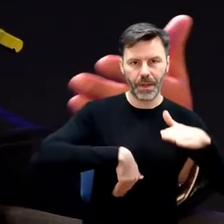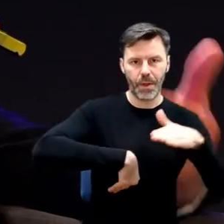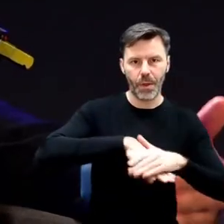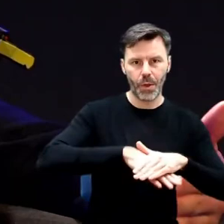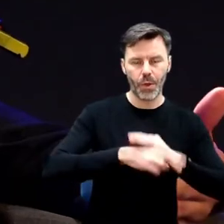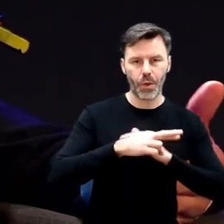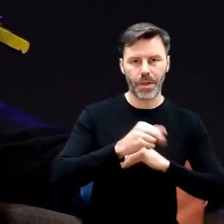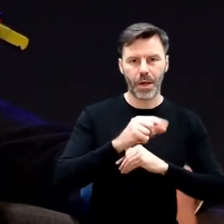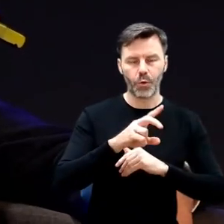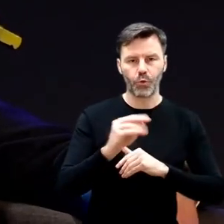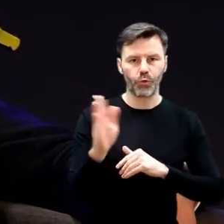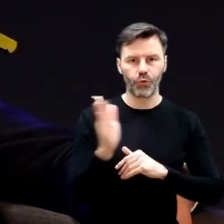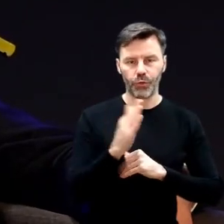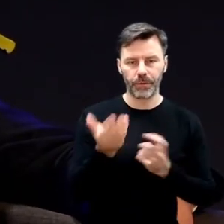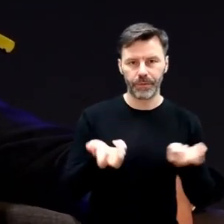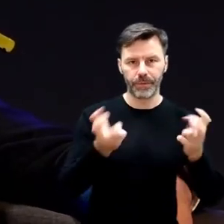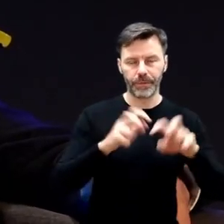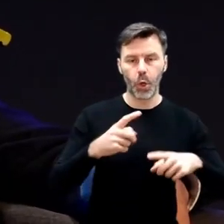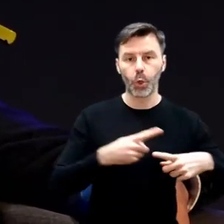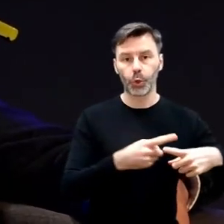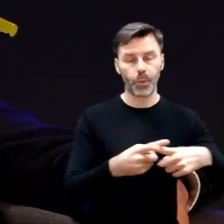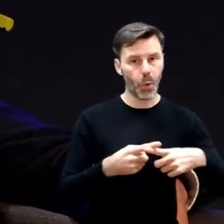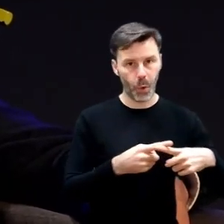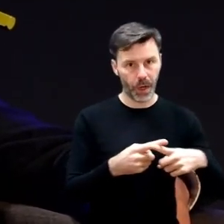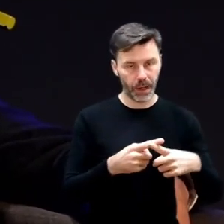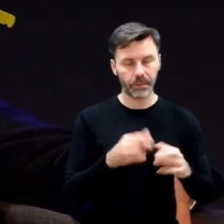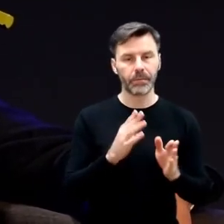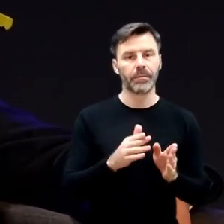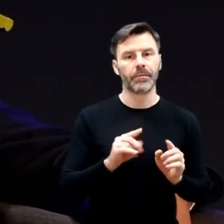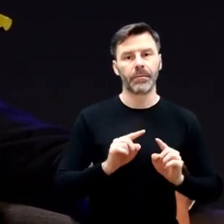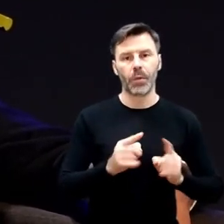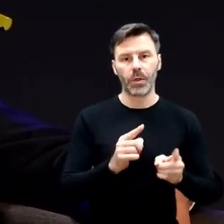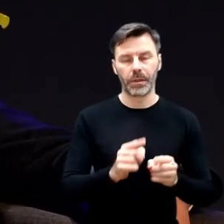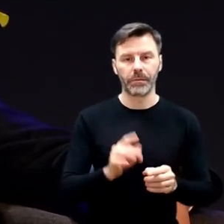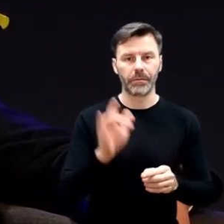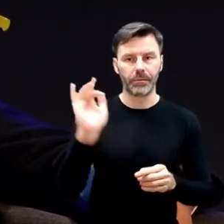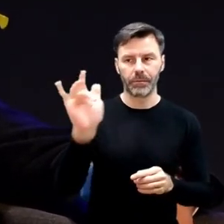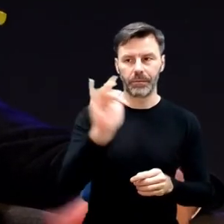trzeba było zorganizować poszczególne spółki, poszczególne SIM-y,